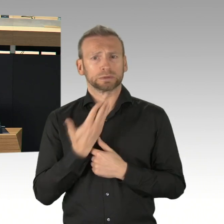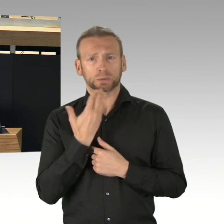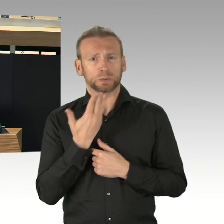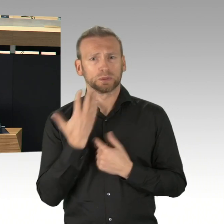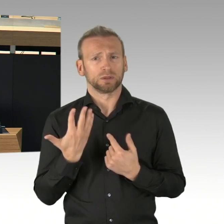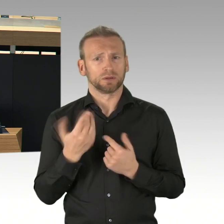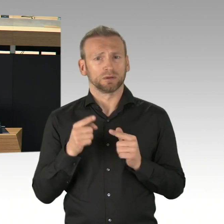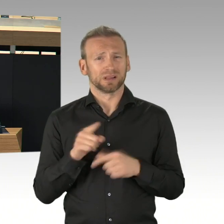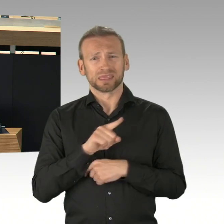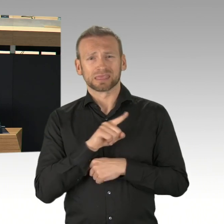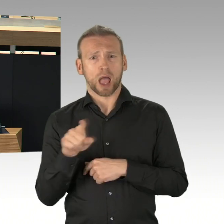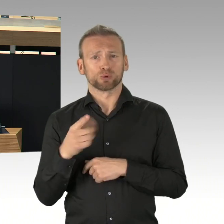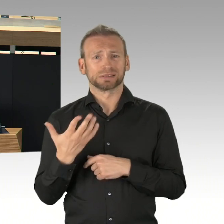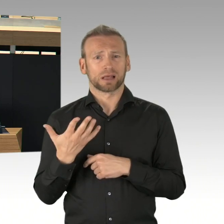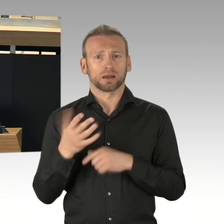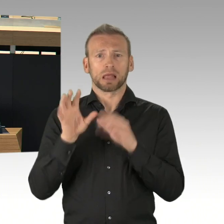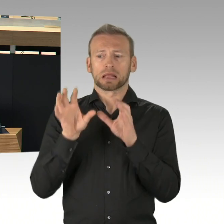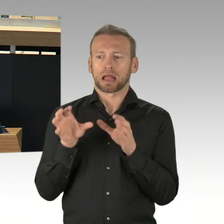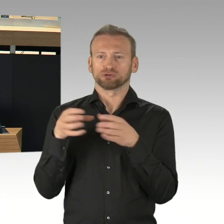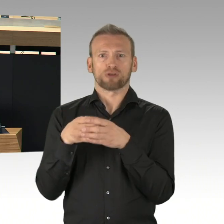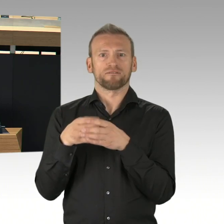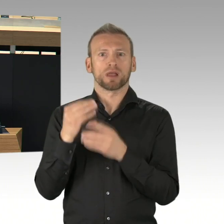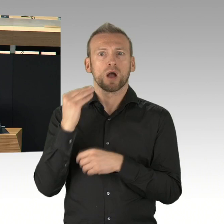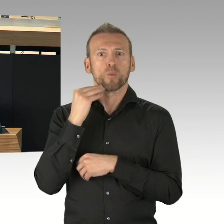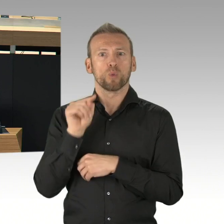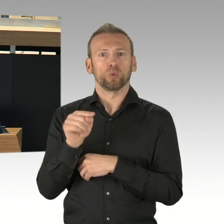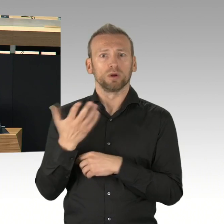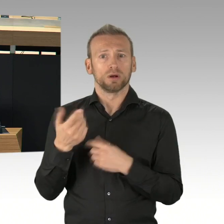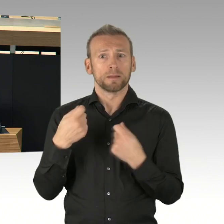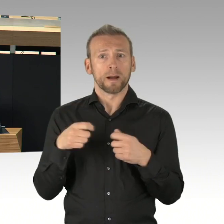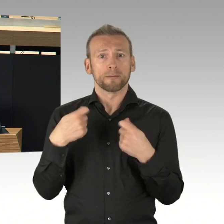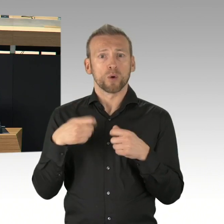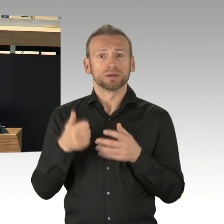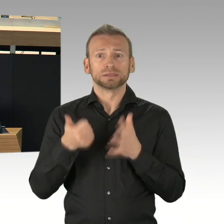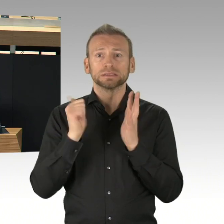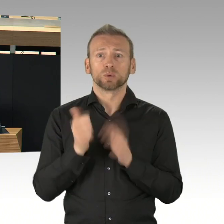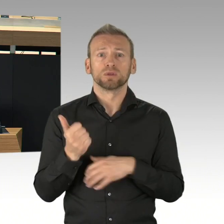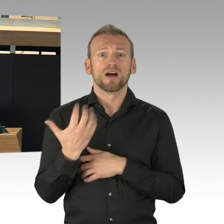die Debatte über die Randbebauung am Tempelhofer Feld zu führen. Sie sind mutlos. Stattdessen sind Sie ideologisch.